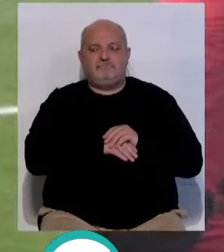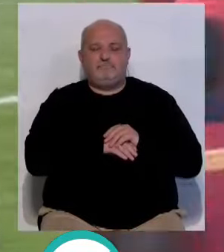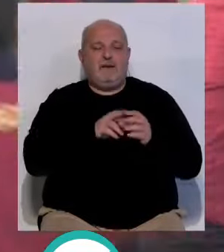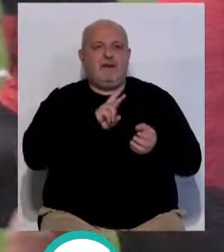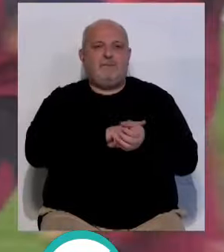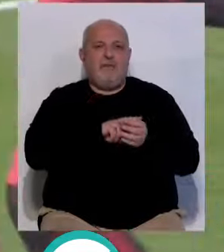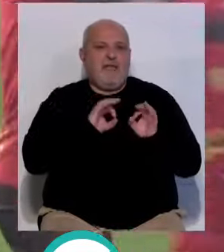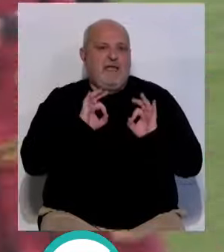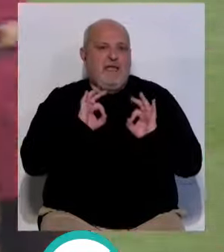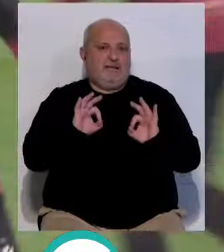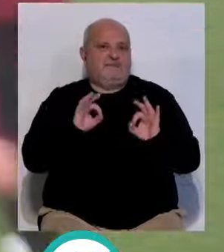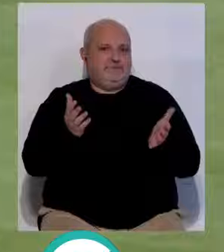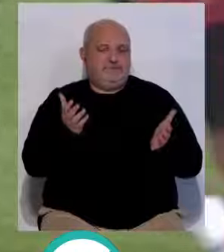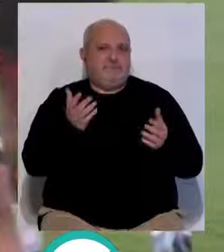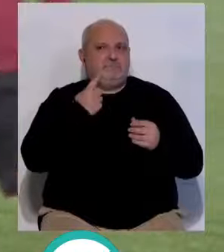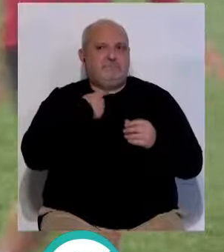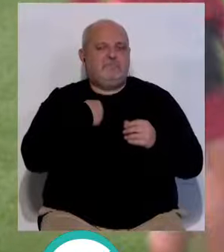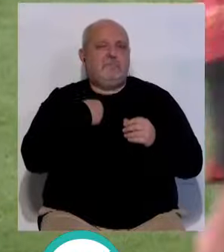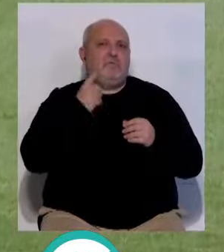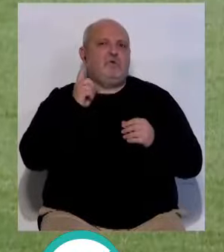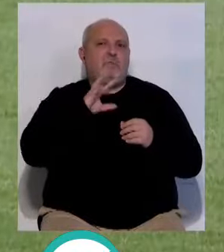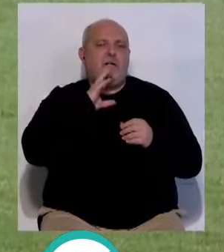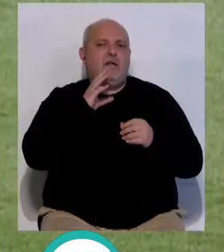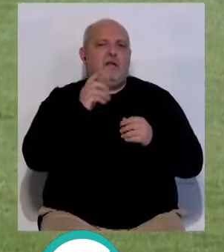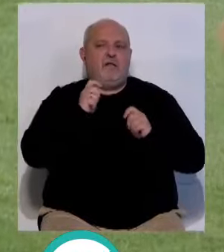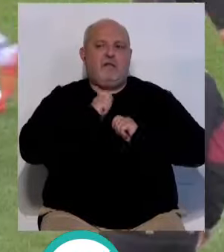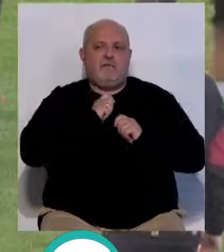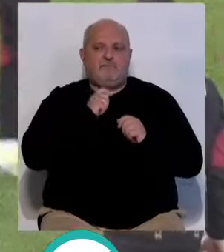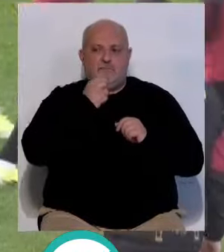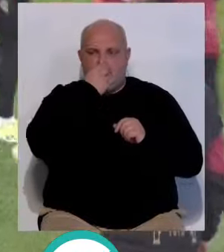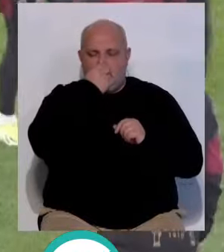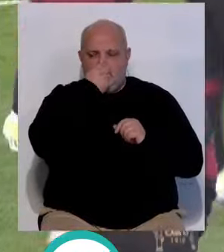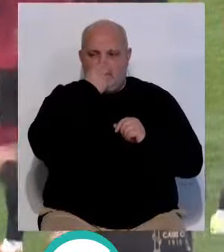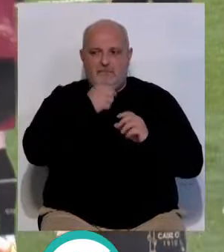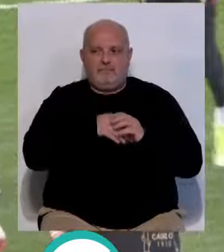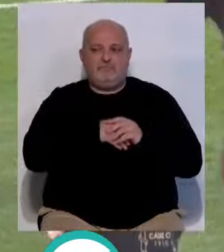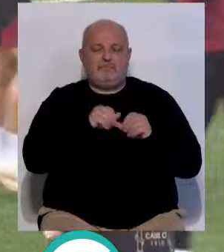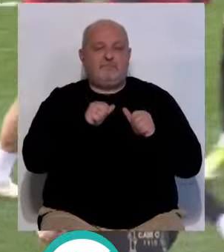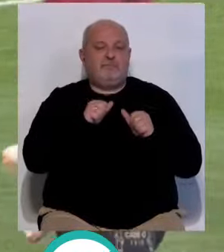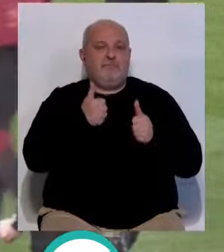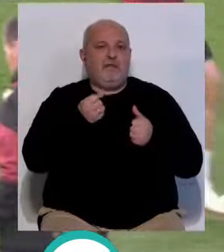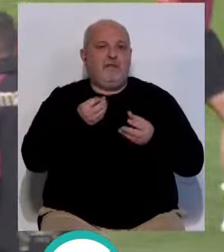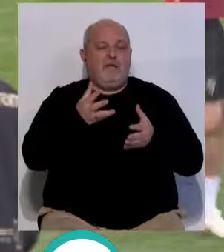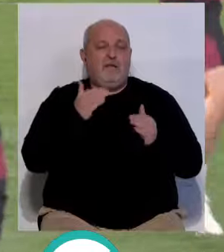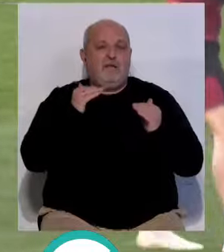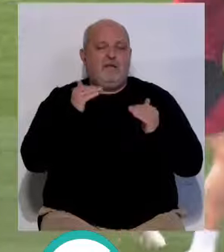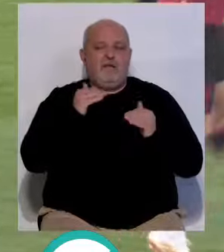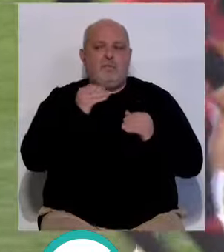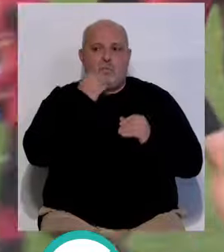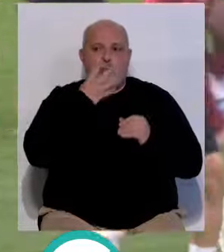el que es Sí pero que no me puede decir que el mercado fue malo te ha salido mal no pero si lo está diciendo el mercado a priori como ha dicho Nacho sobre el papel era muy bueno pero después